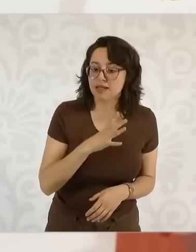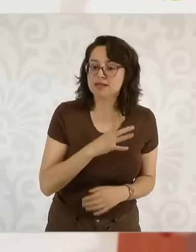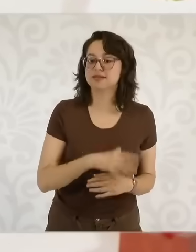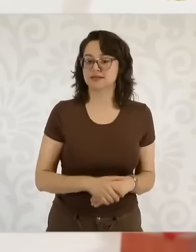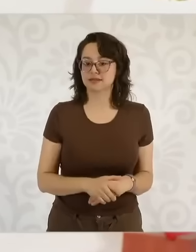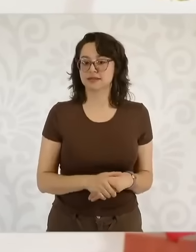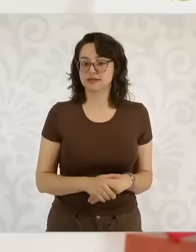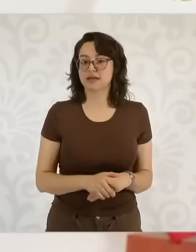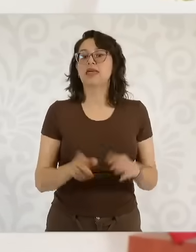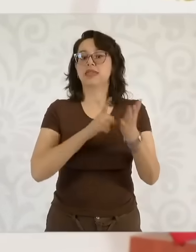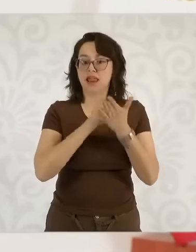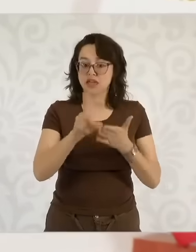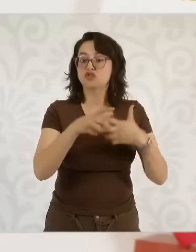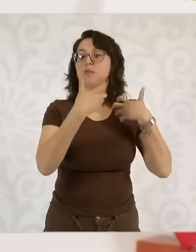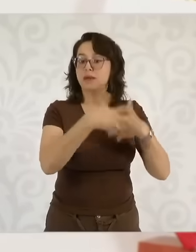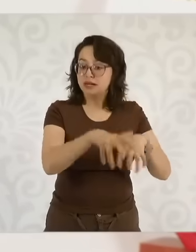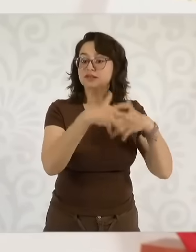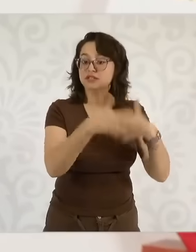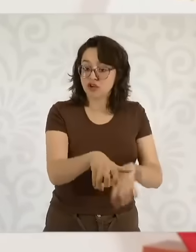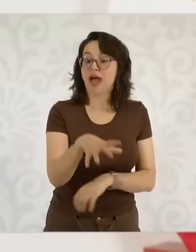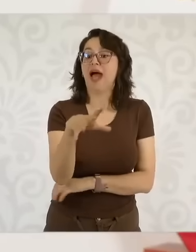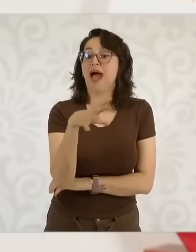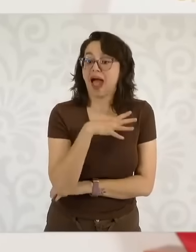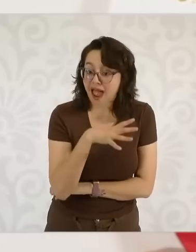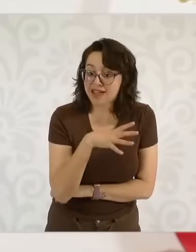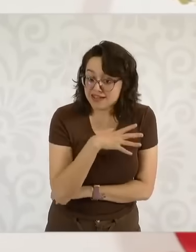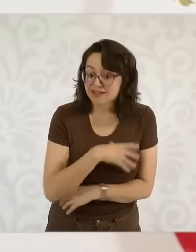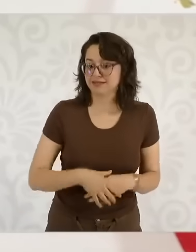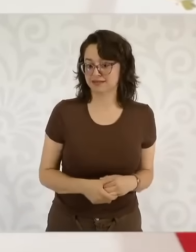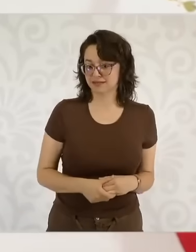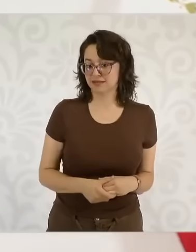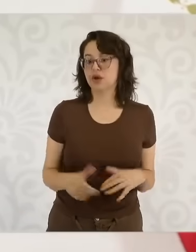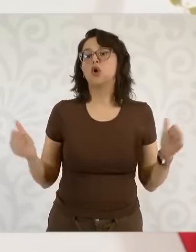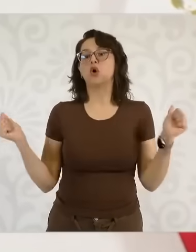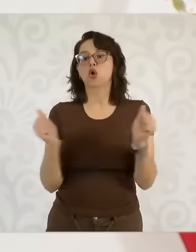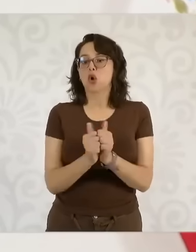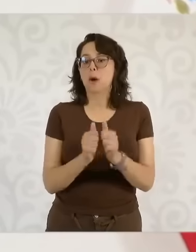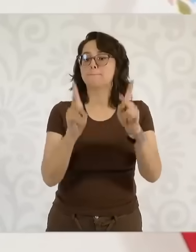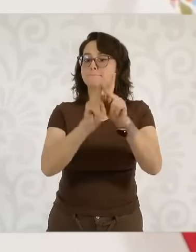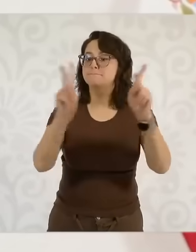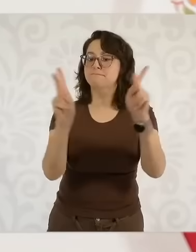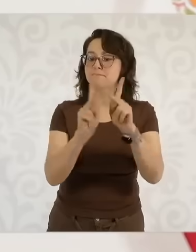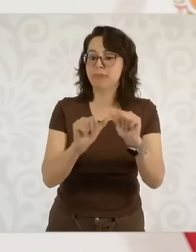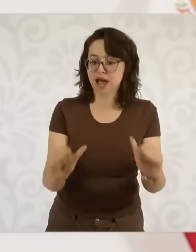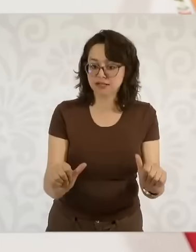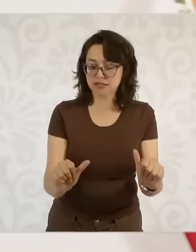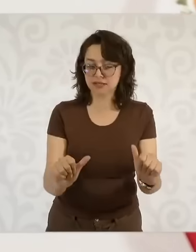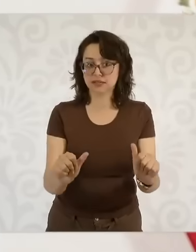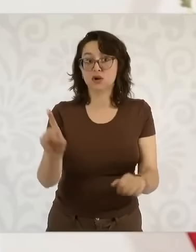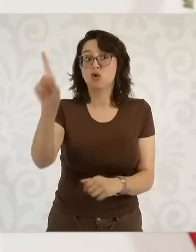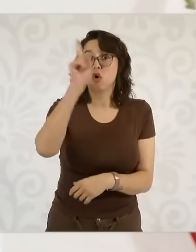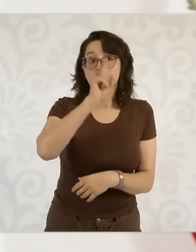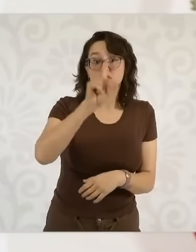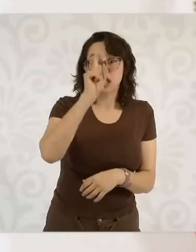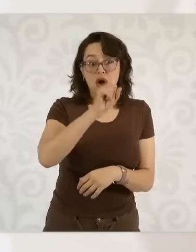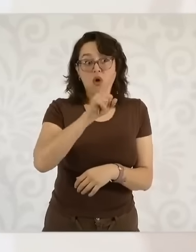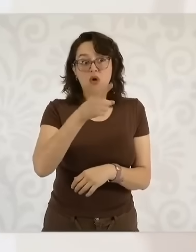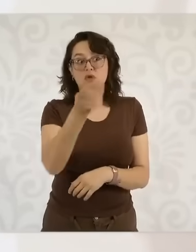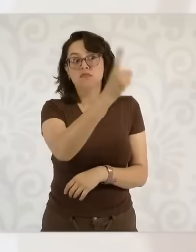pacíficamente ¿Qué dijimos nosotros desde el principio no caer en ninguna provocación